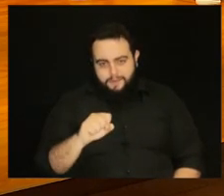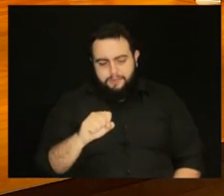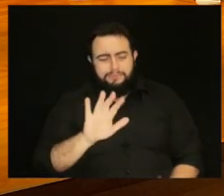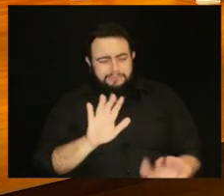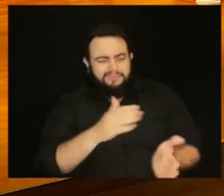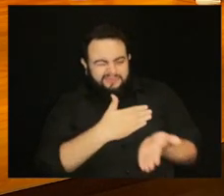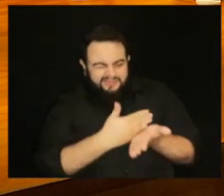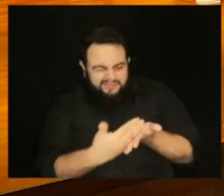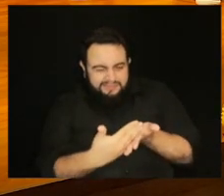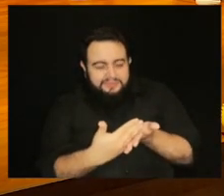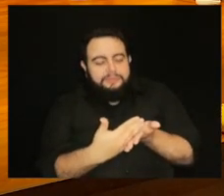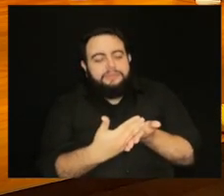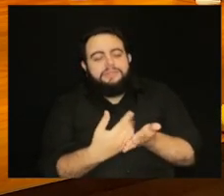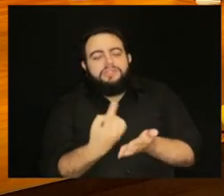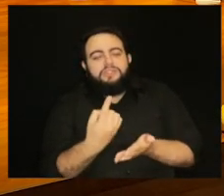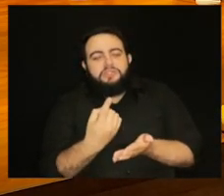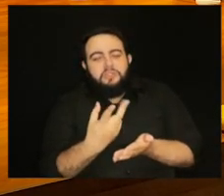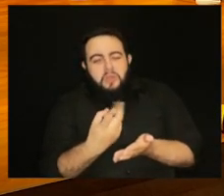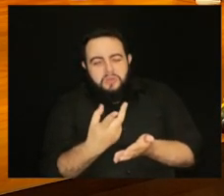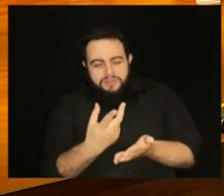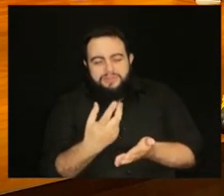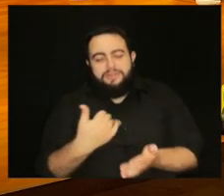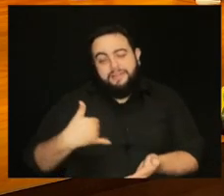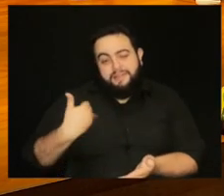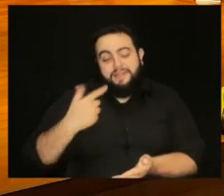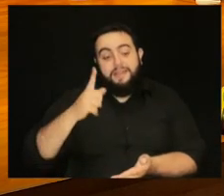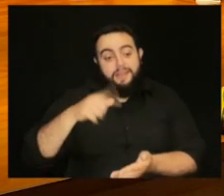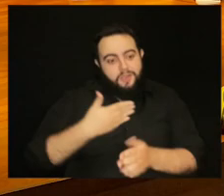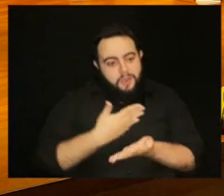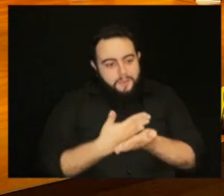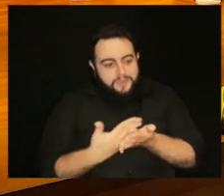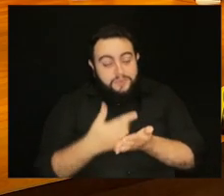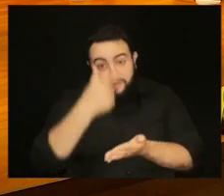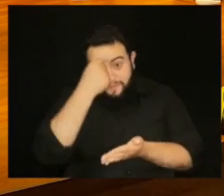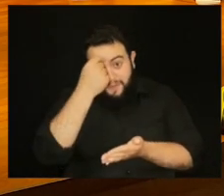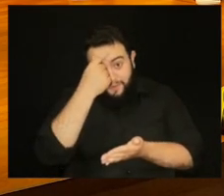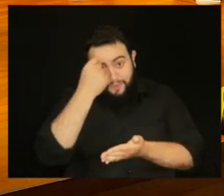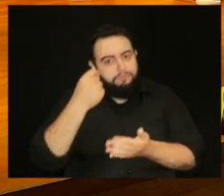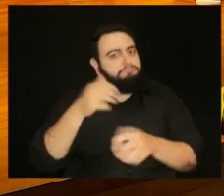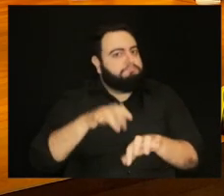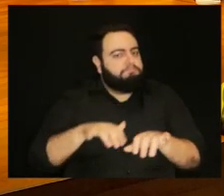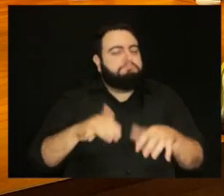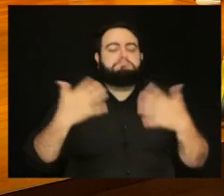o que seria faculdade de piano . Ele impressionou muito o professor que eu não me lembro quem era,